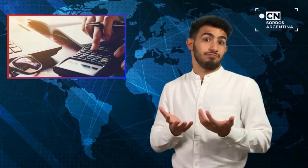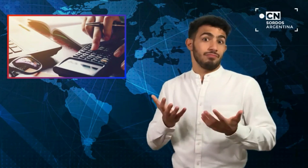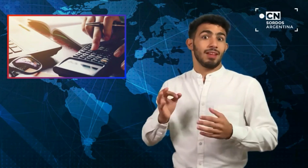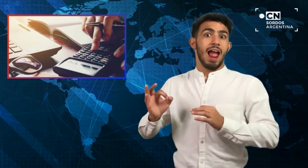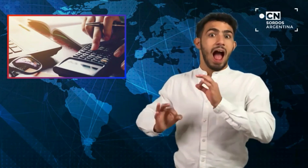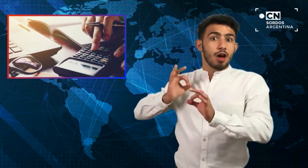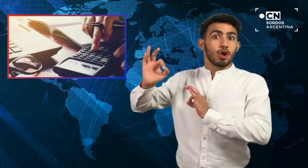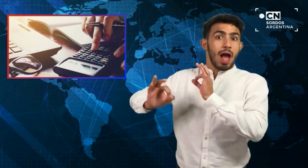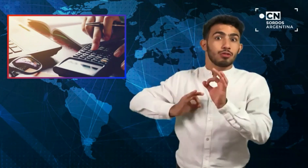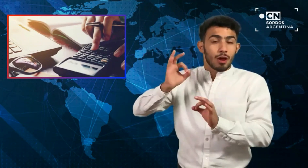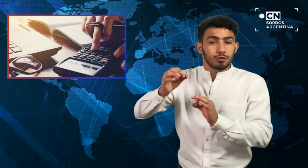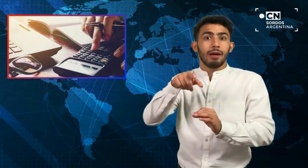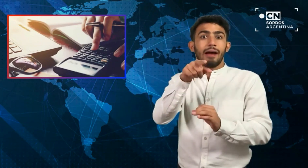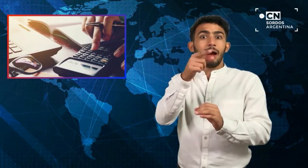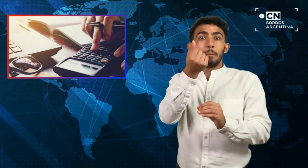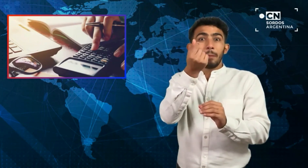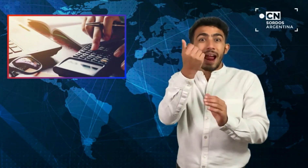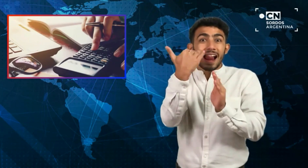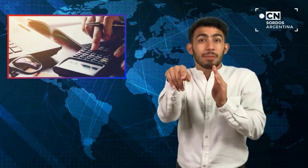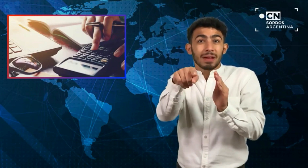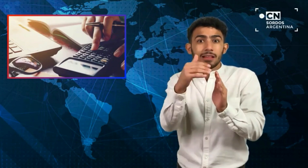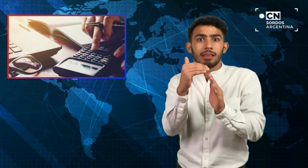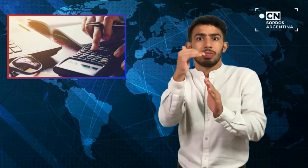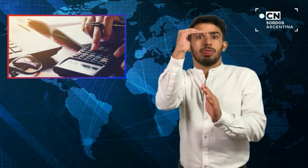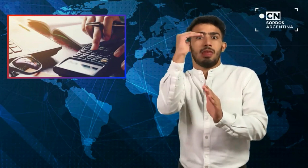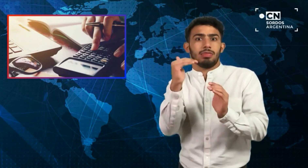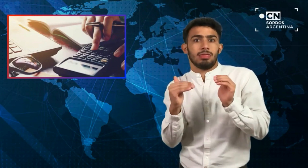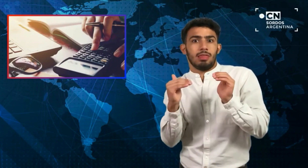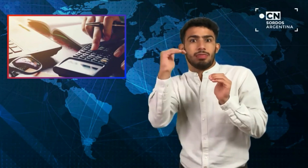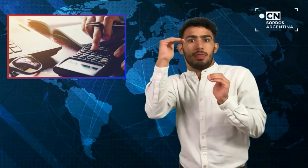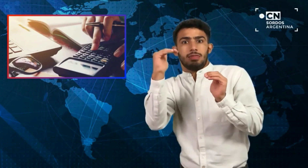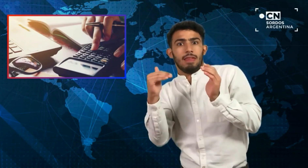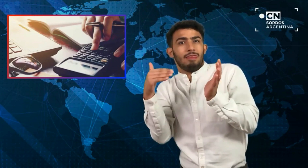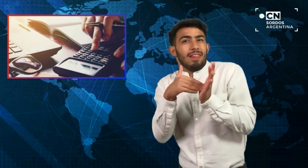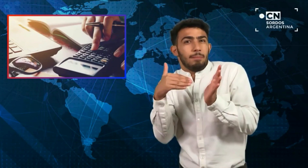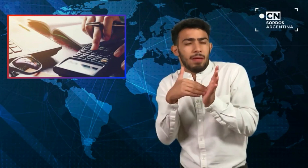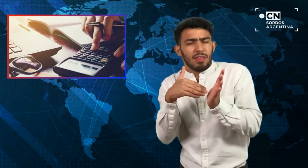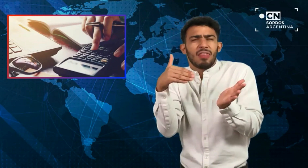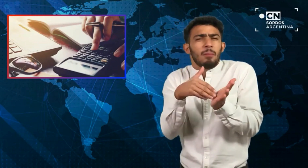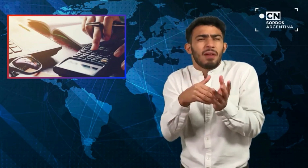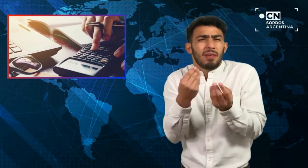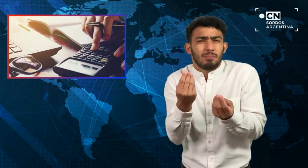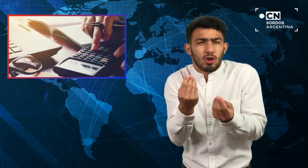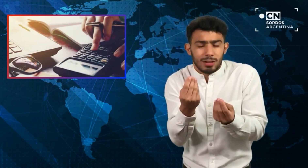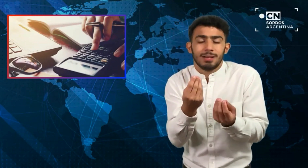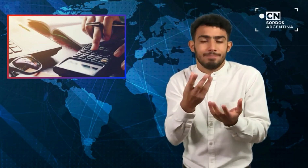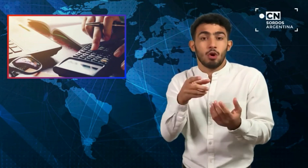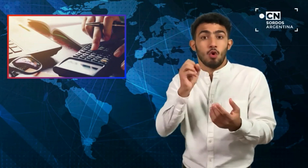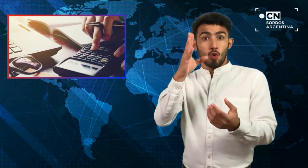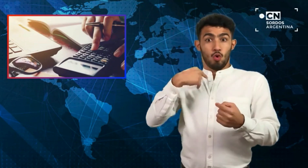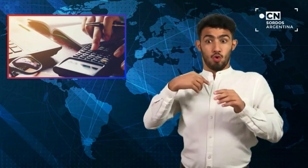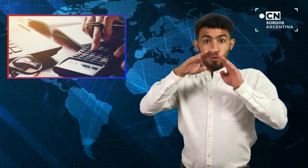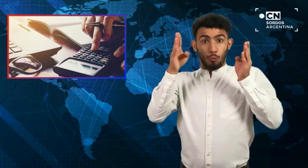Año a año se van moviendo los números, pero en la actualidad ningún equipo